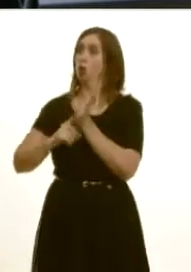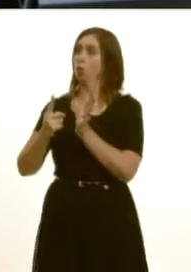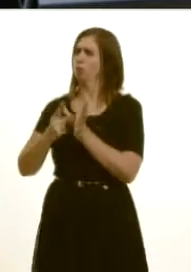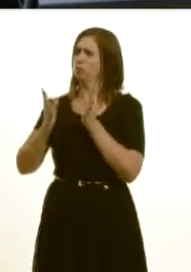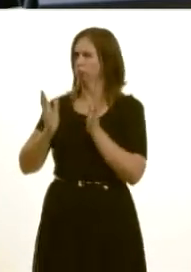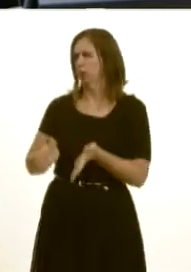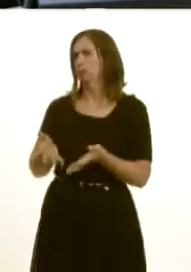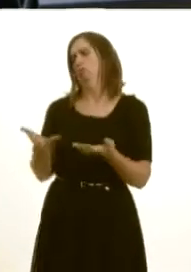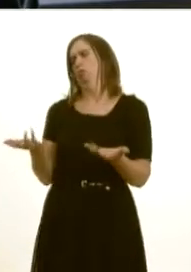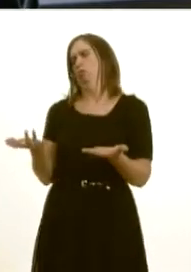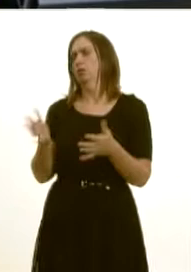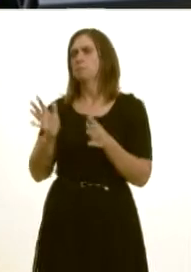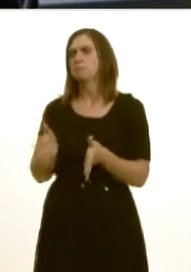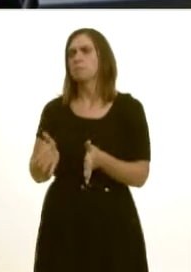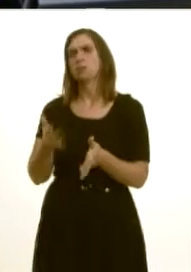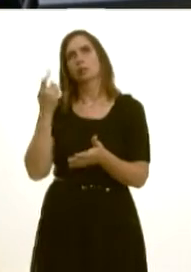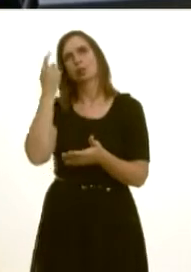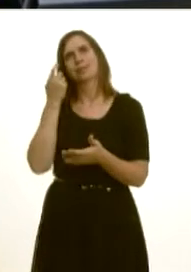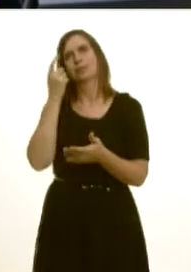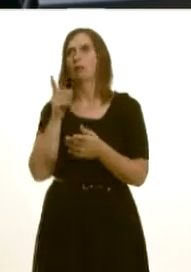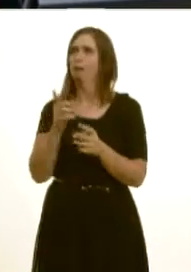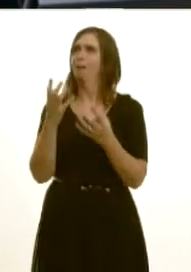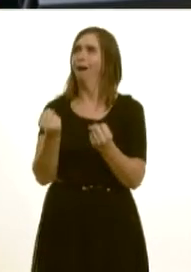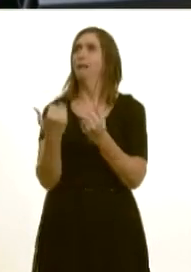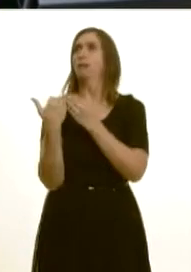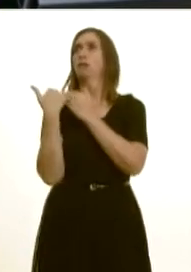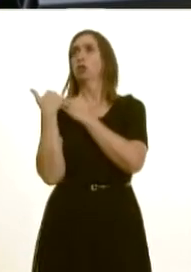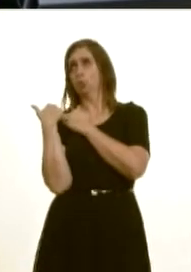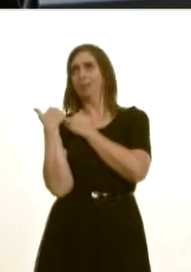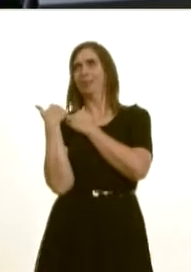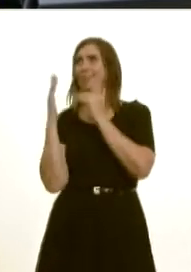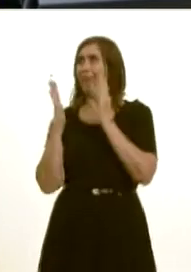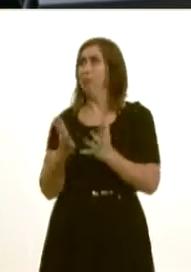awdurdodau lleol ystyried y ddyletswydd sydd arnynt i hybu addysg yn yr iaith Gymraeg ac